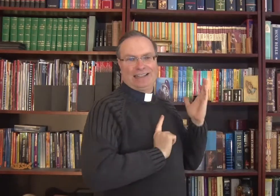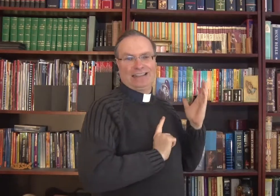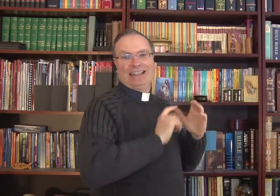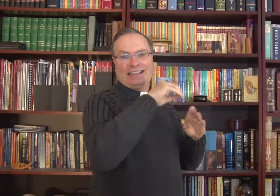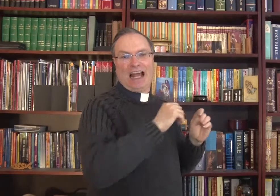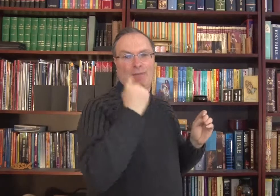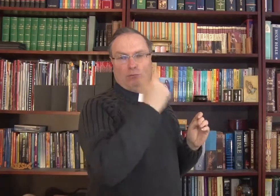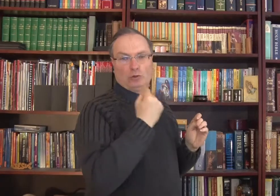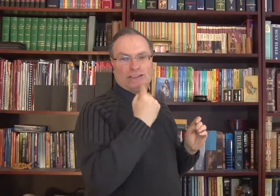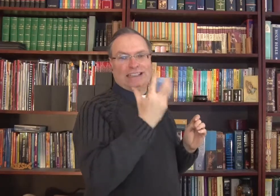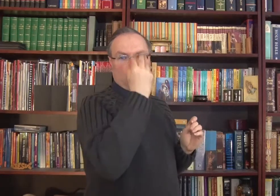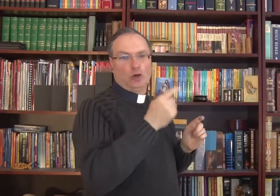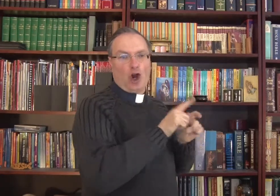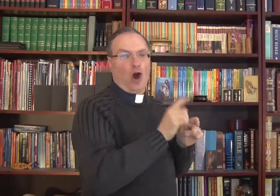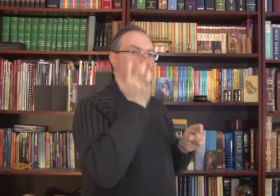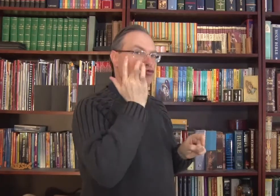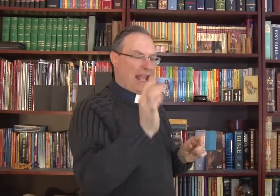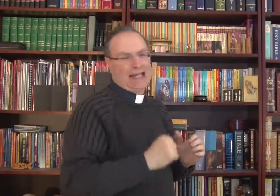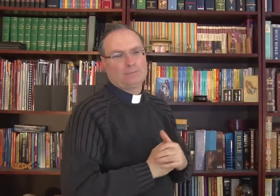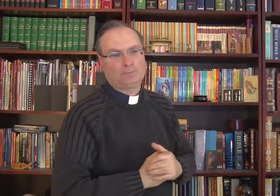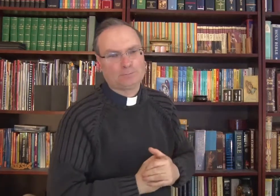et dans ma bouche il a été doux comme du miel.»